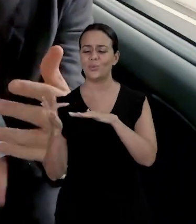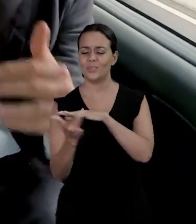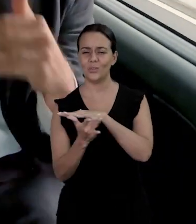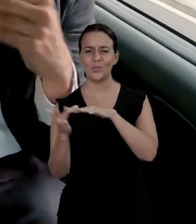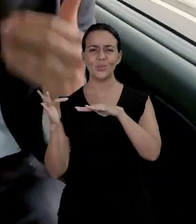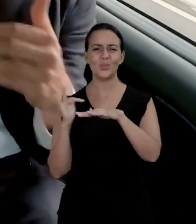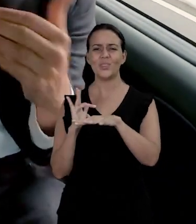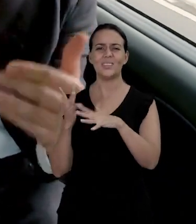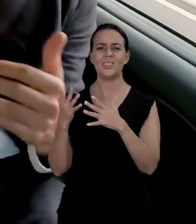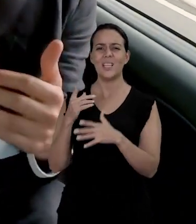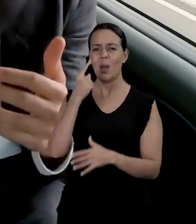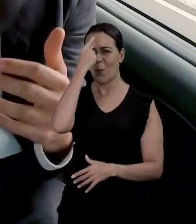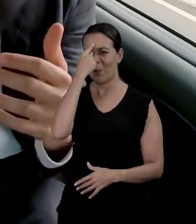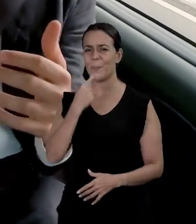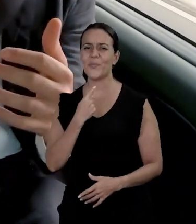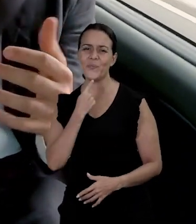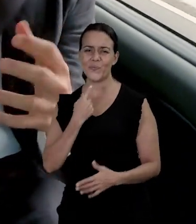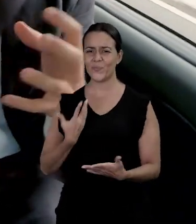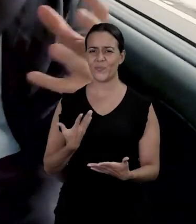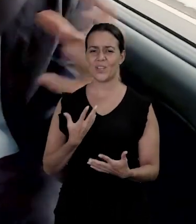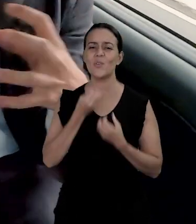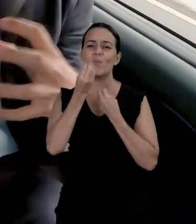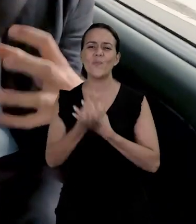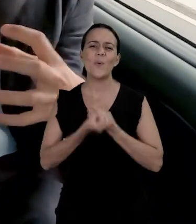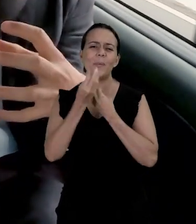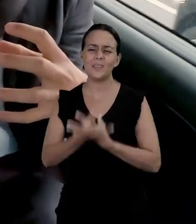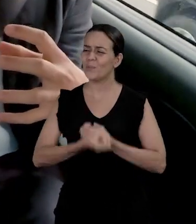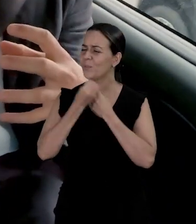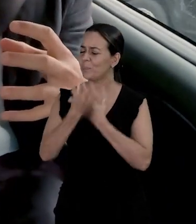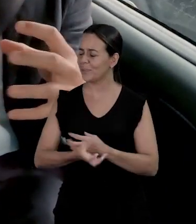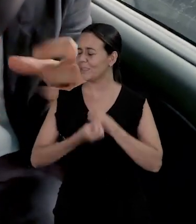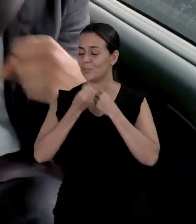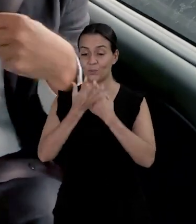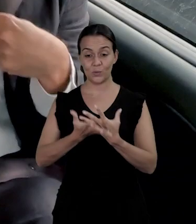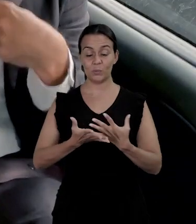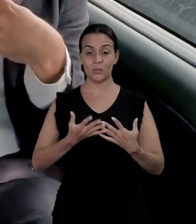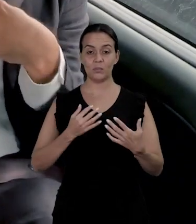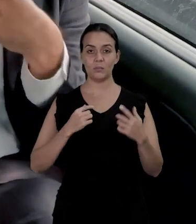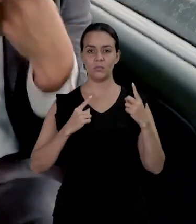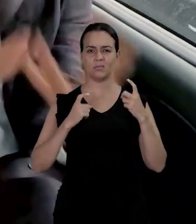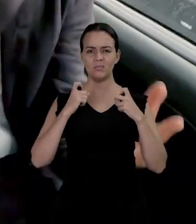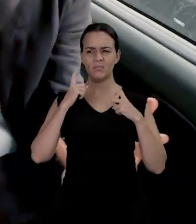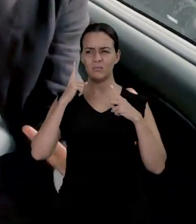numa coisa de tempo real, numa coisa desse excesso de informação, ele quase que faz com que a nossa expressão seja,